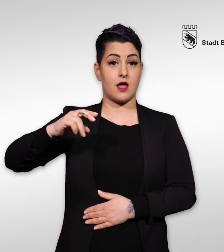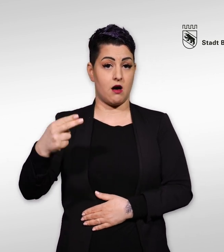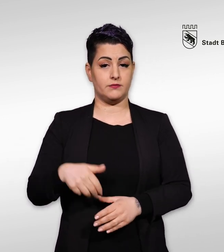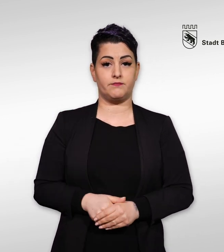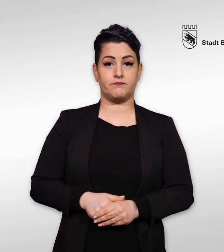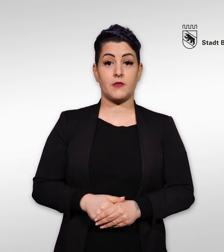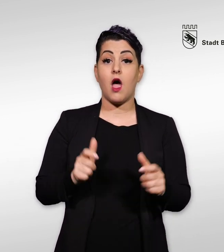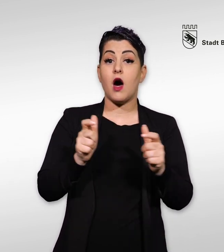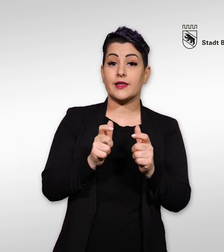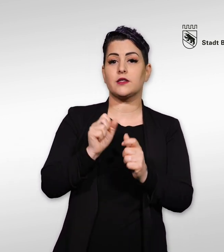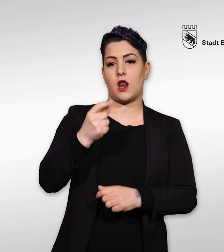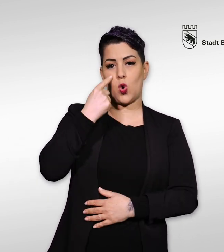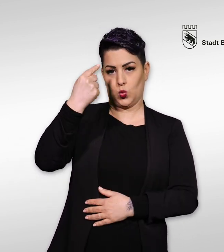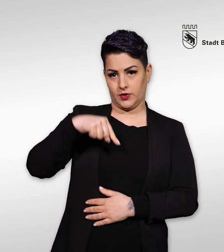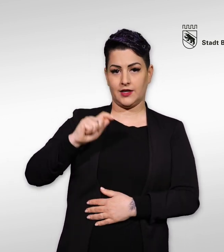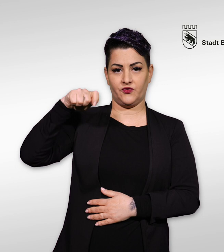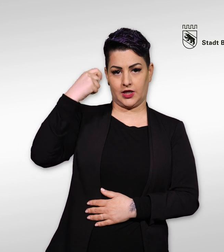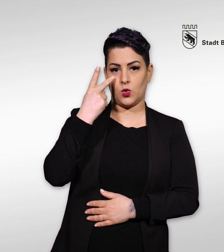Die Adresse finden Sie ebenfalls unter diesem Video.